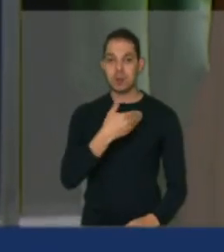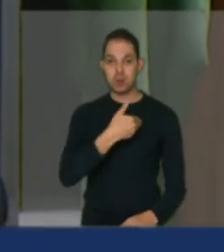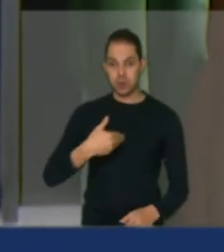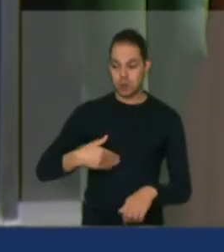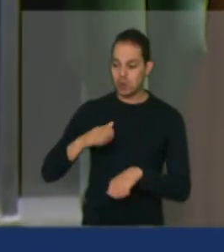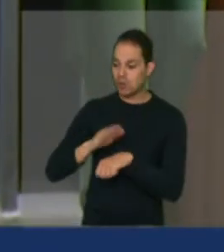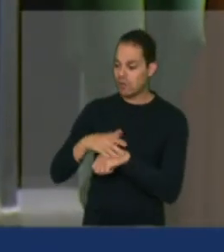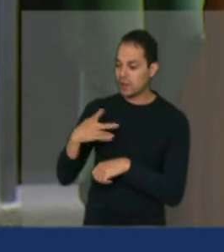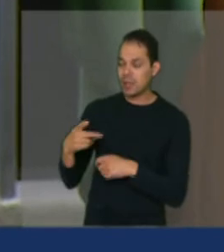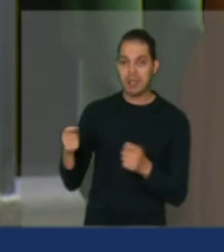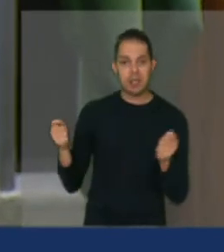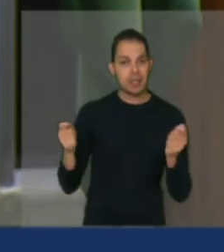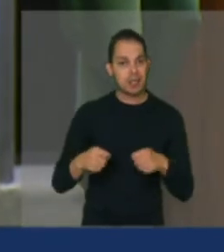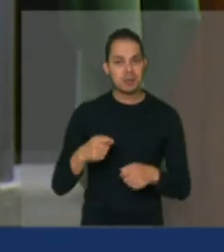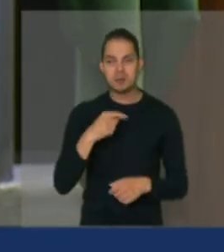TIRAR O BRASIL DA CRISE, UM GOVERNO QUE FOI INCAPAZ DE